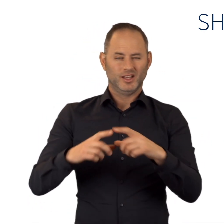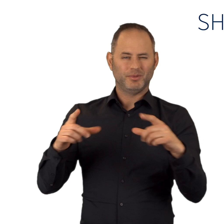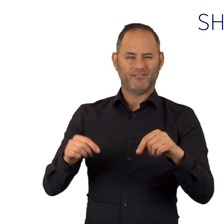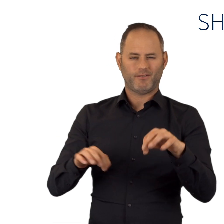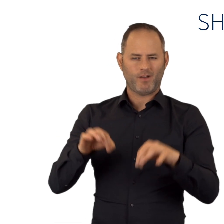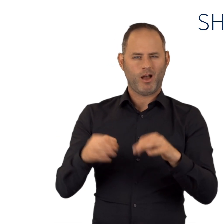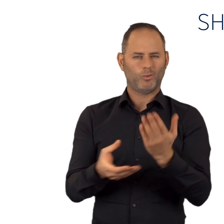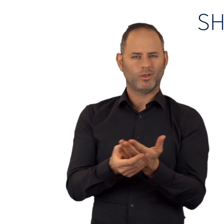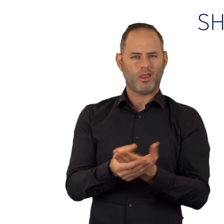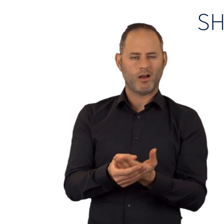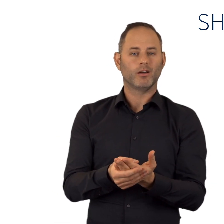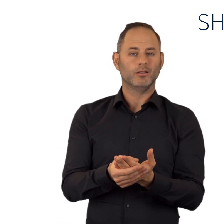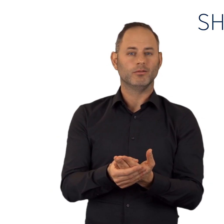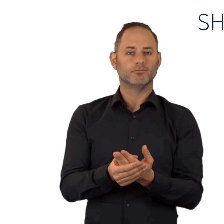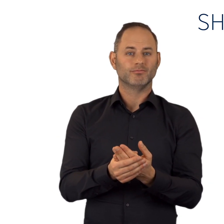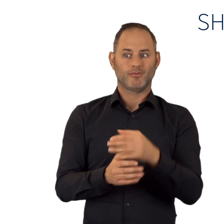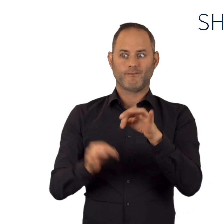Briefwahlunterlagen werden